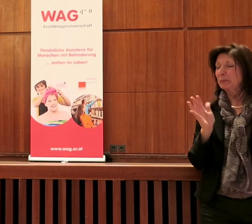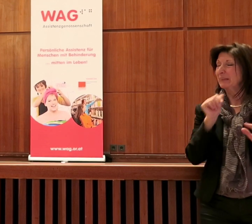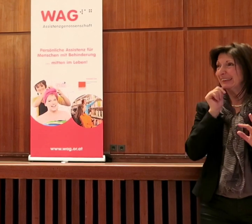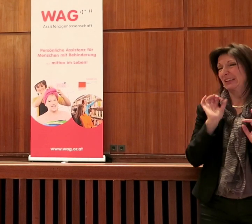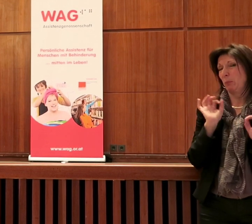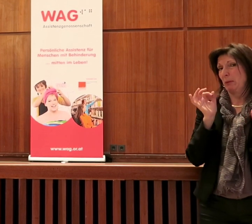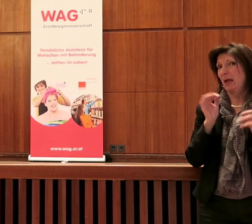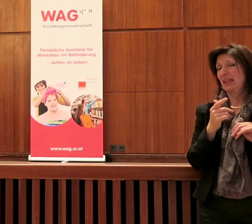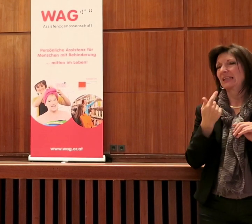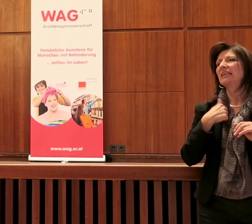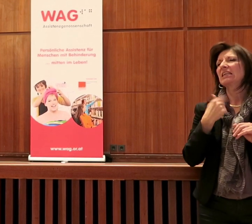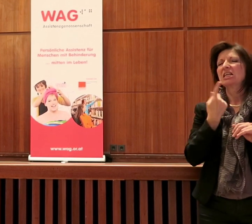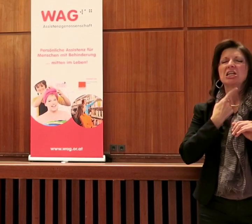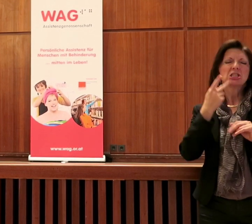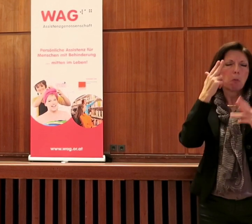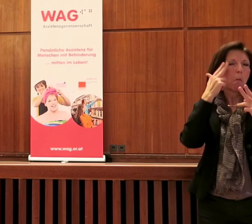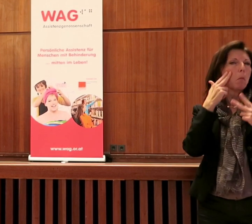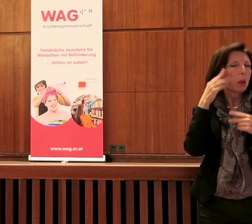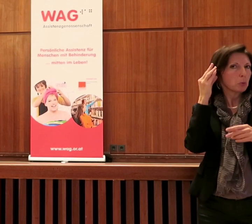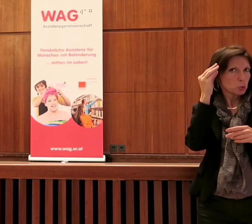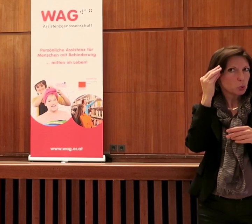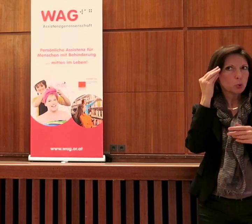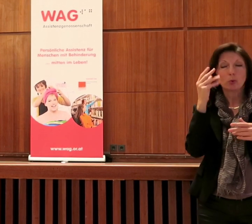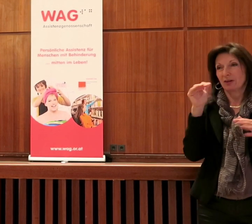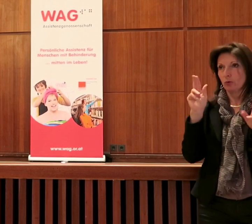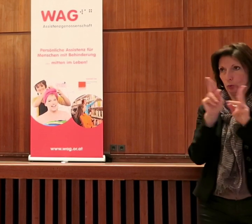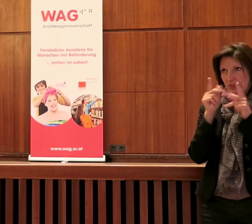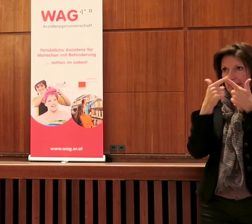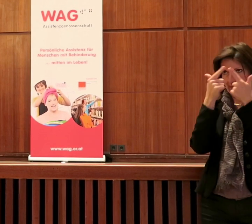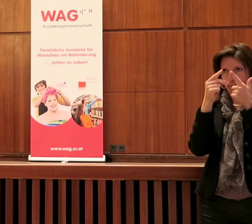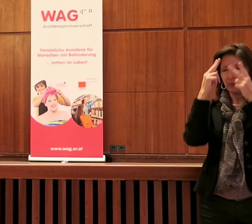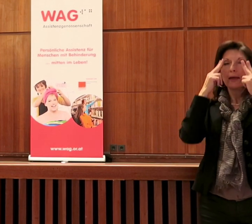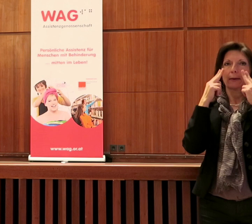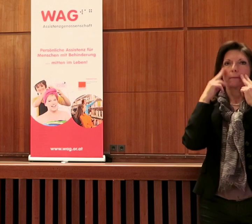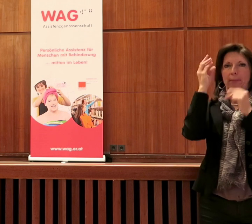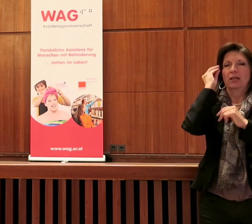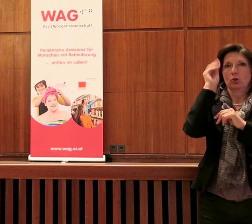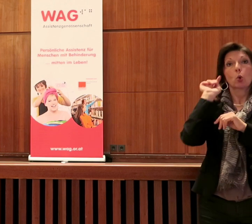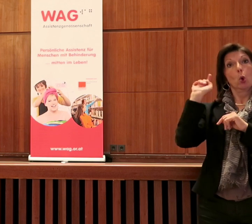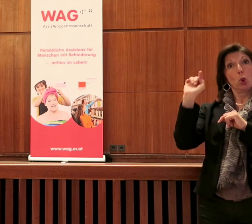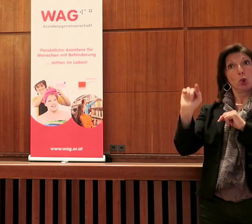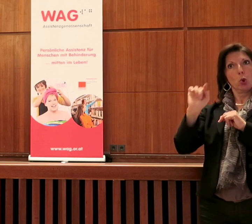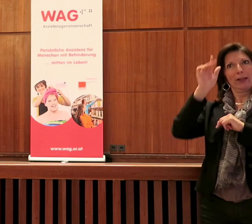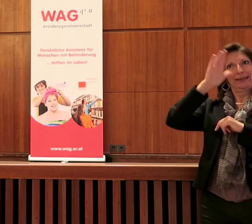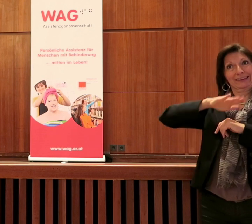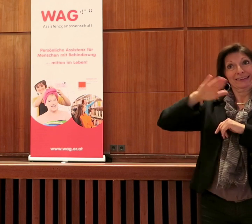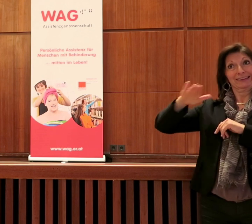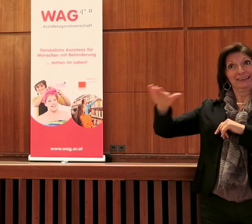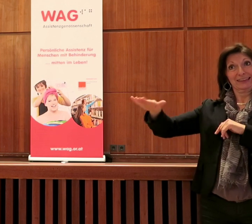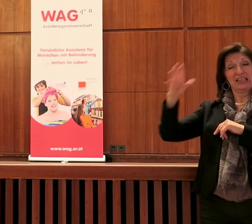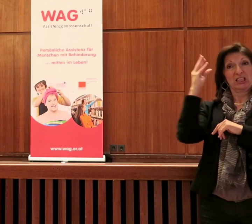Jetzt war ich ja in der Blindenschule. Und das muss ich jetzt kurz erklären: In der Blindenschule gibt's jetzt nicht nur Blinde, sondern da gibt's auch Sehbehinderte.